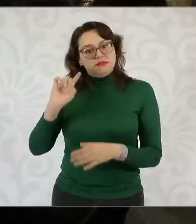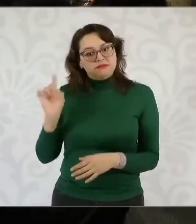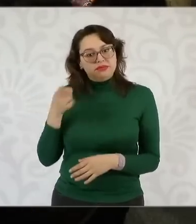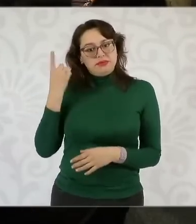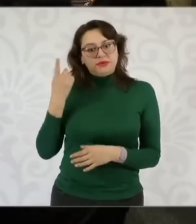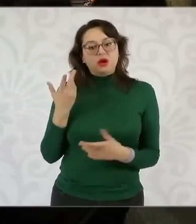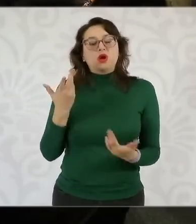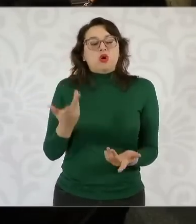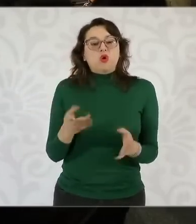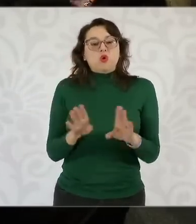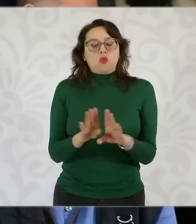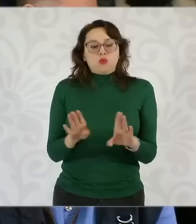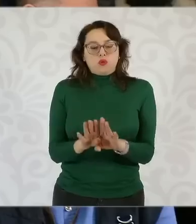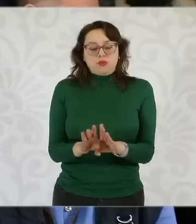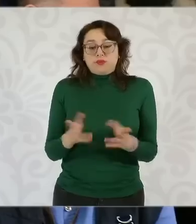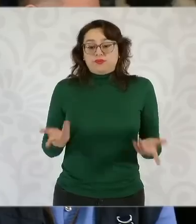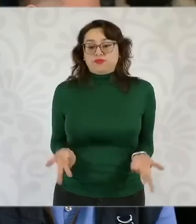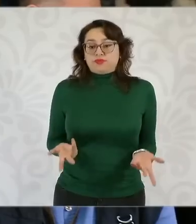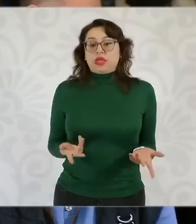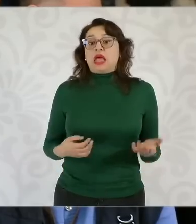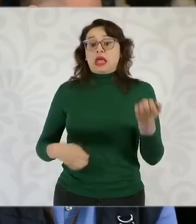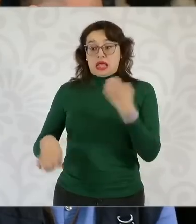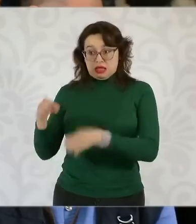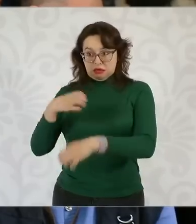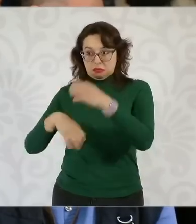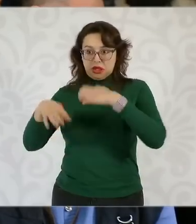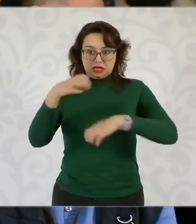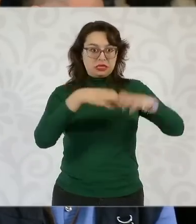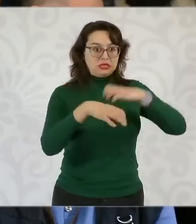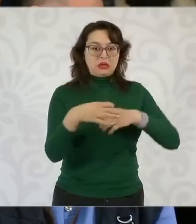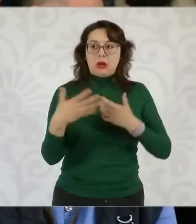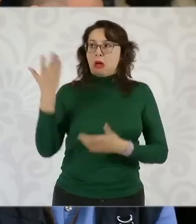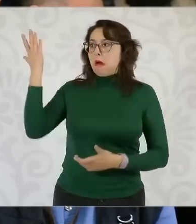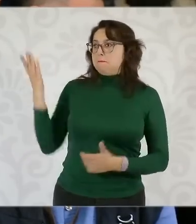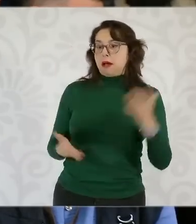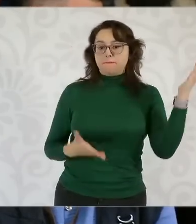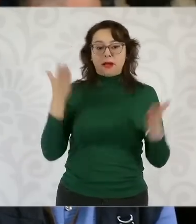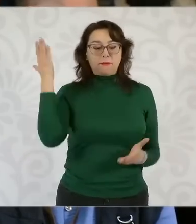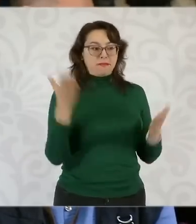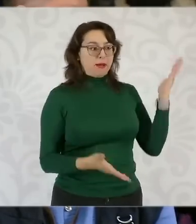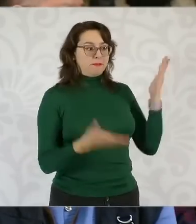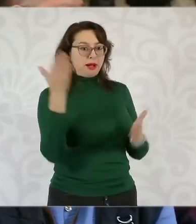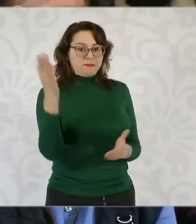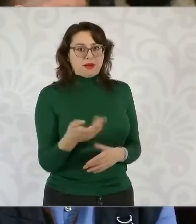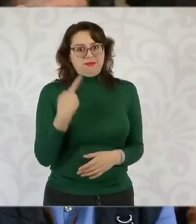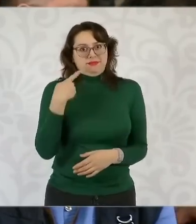como empresas como estas Philip Morris y algunas otras está este buscando filtrar a estas empresas